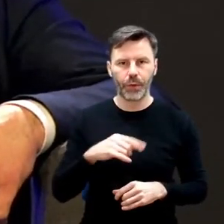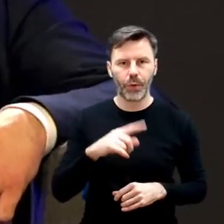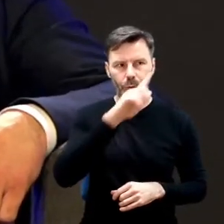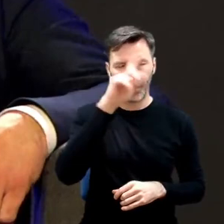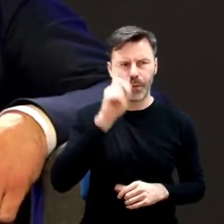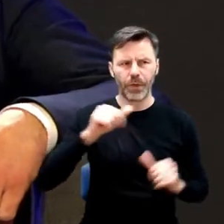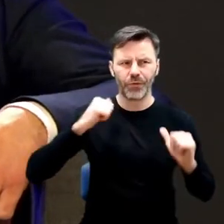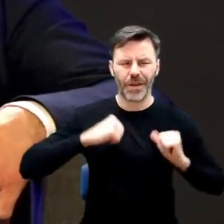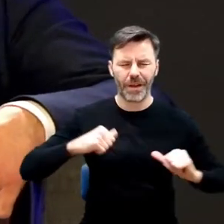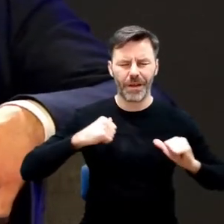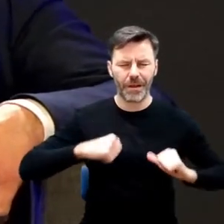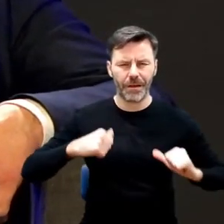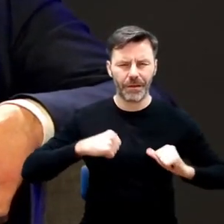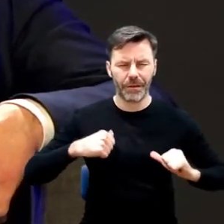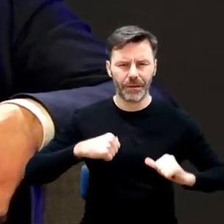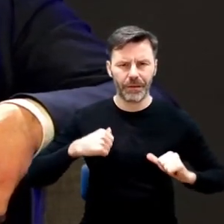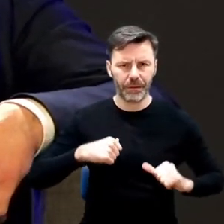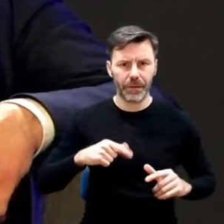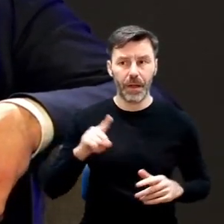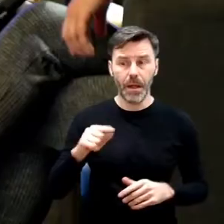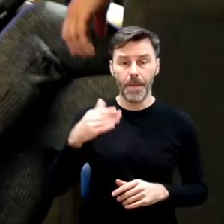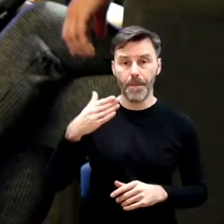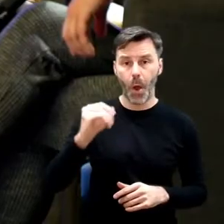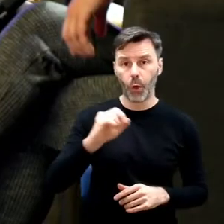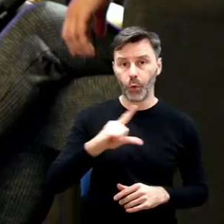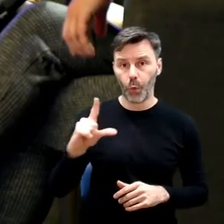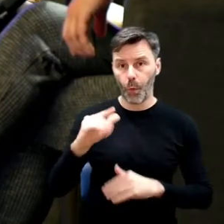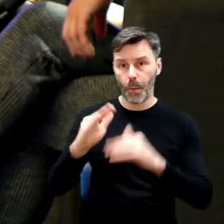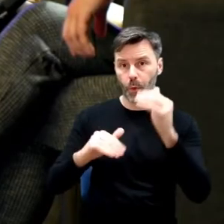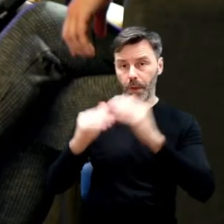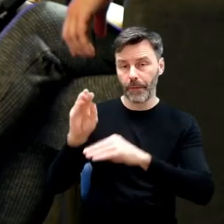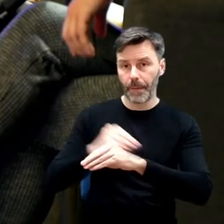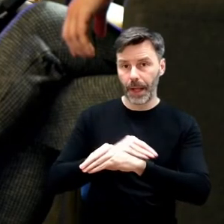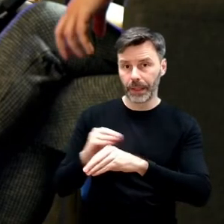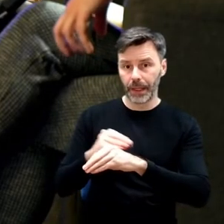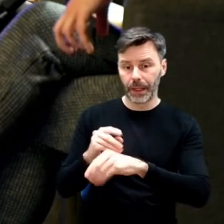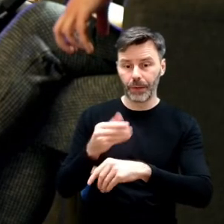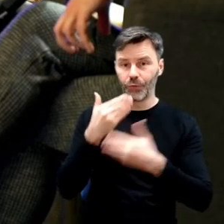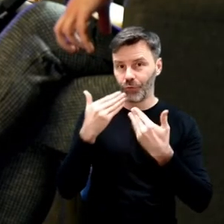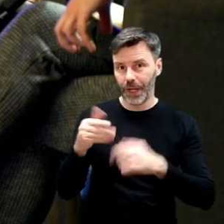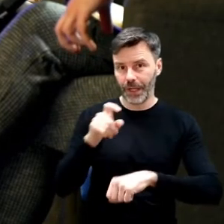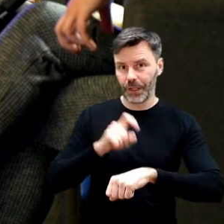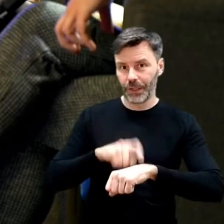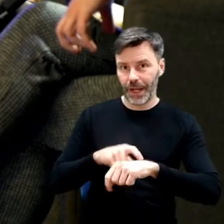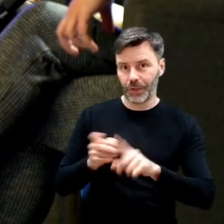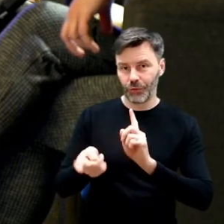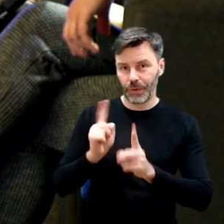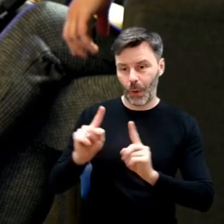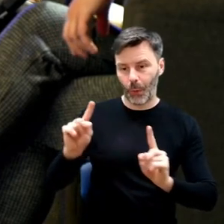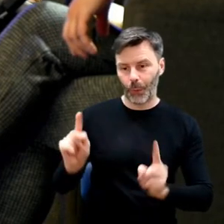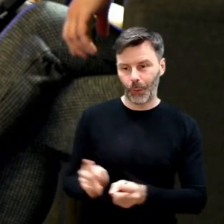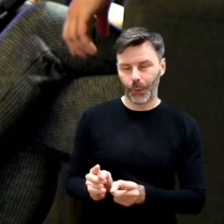a budownictwo modułowe może ten czas realizacji inwestycji jednak skrócić.